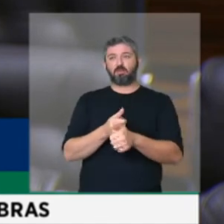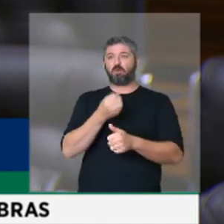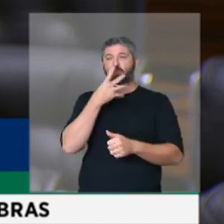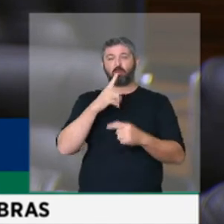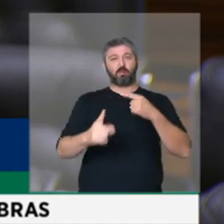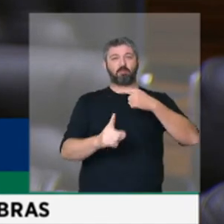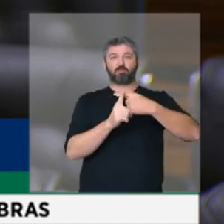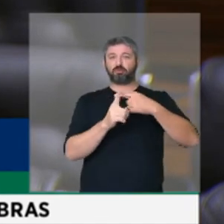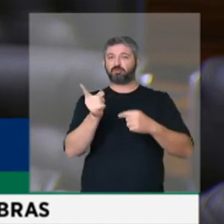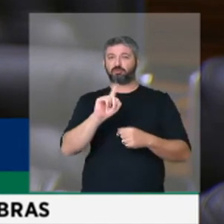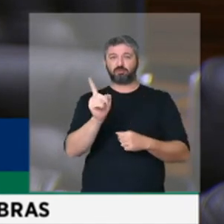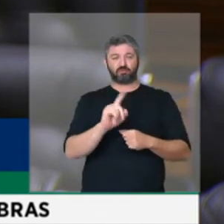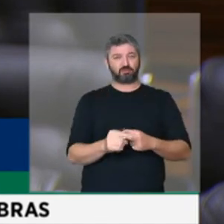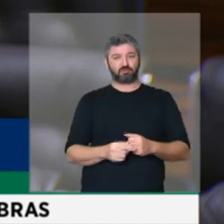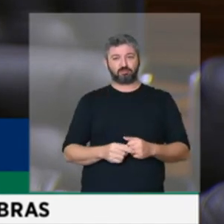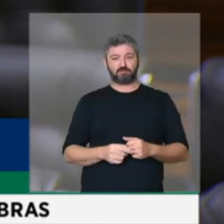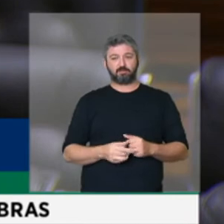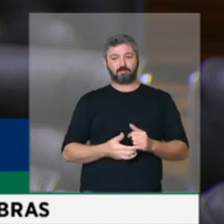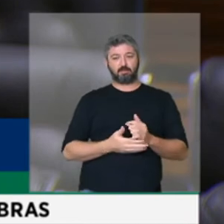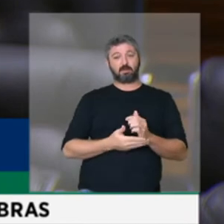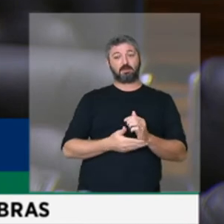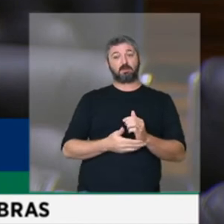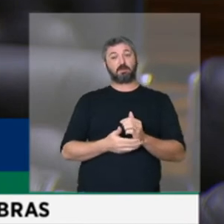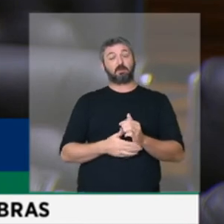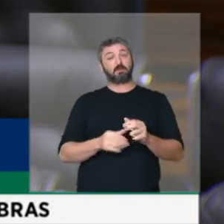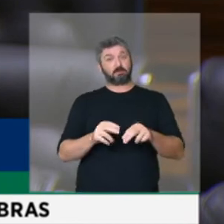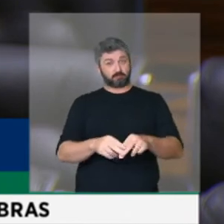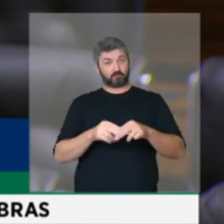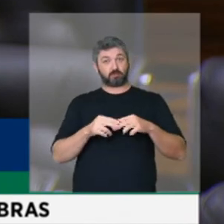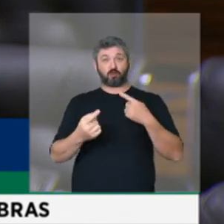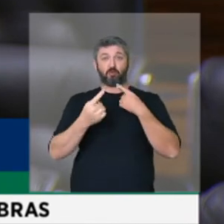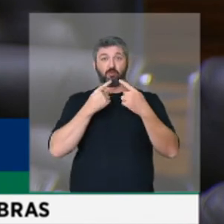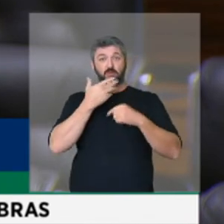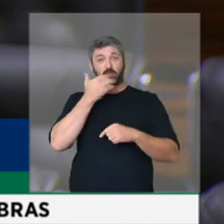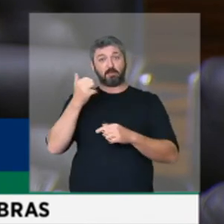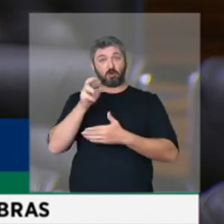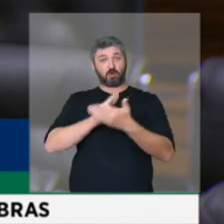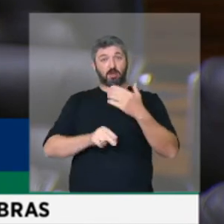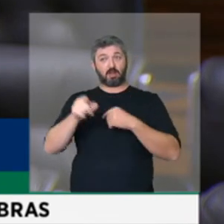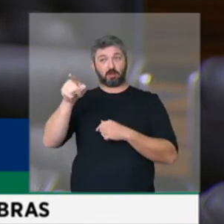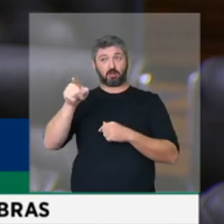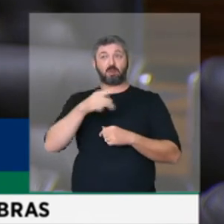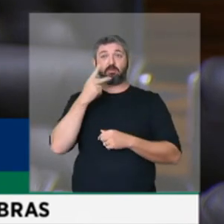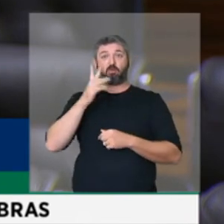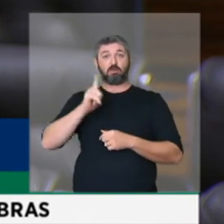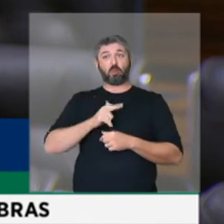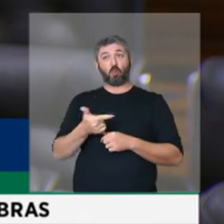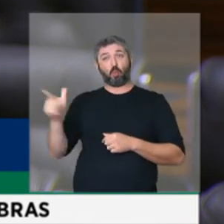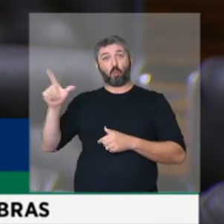JÁ É UM AVANÇO. SÓ QUE MESMO ESTANDO A FAVOR DA CAPITALIZAÇÃO O TEXTO DO JEITO QUE VEIO TEM... DIVERSOS PROBLEMAS QUE, NA NOSSA OPINIÃO, NÃO... NÃO SEGUE